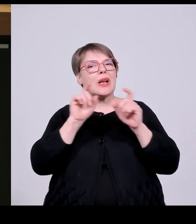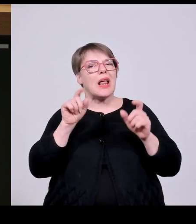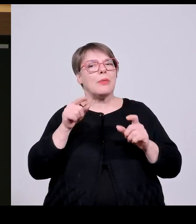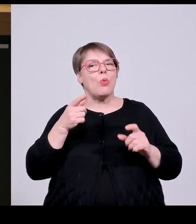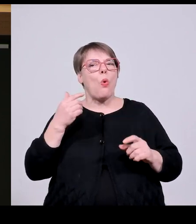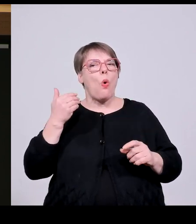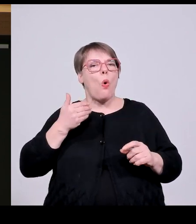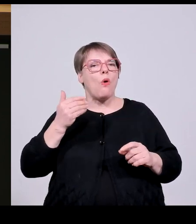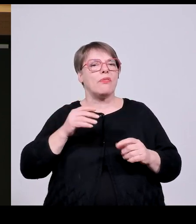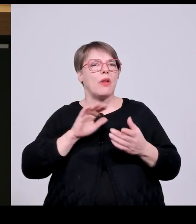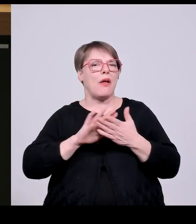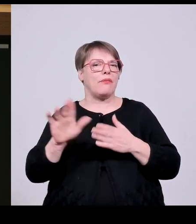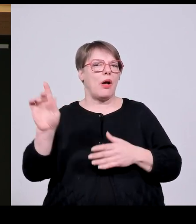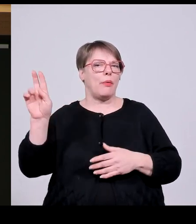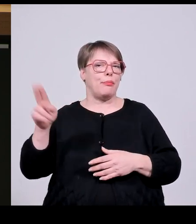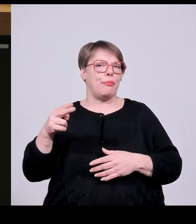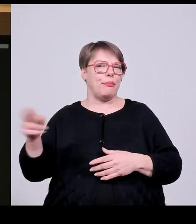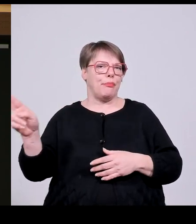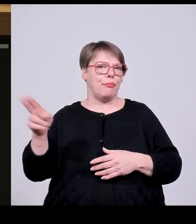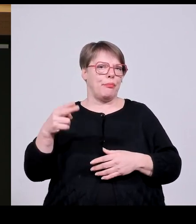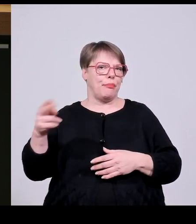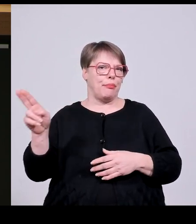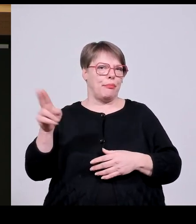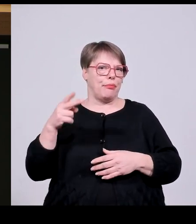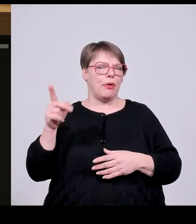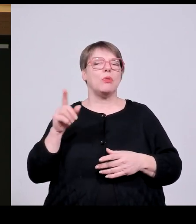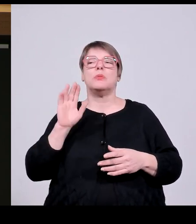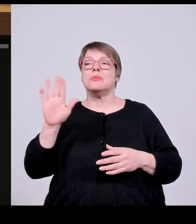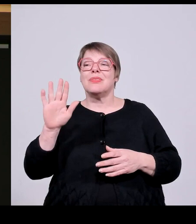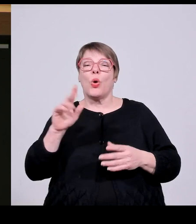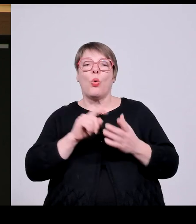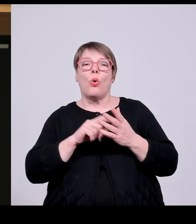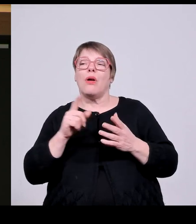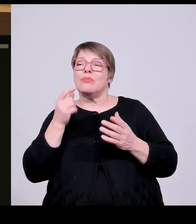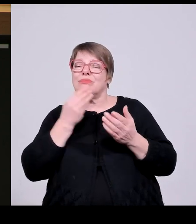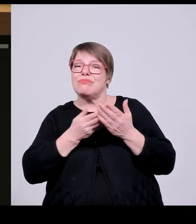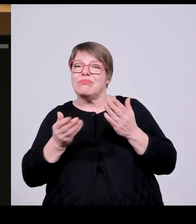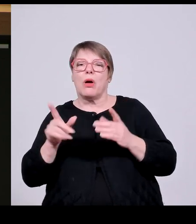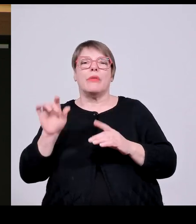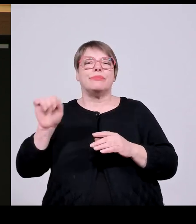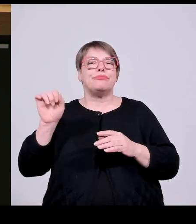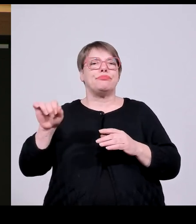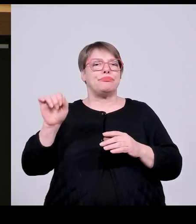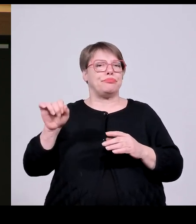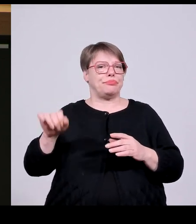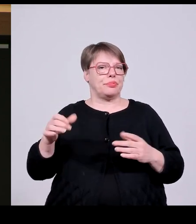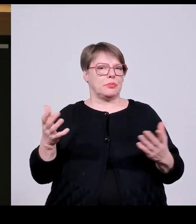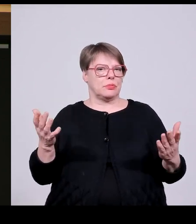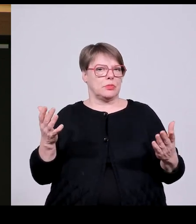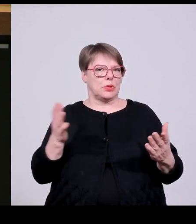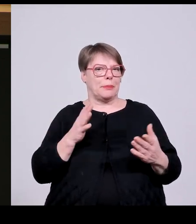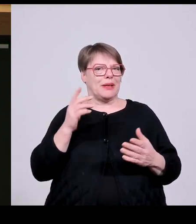gerade um die sozialen Zusammenhalt in den Quartieren zu stärken. Ja, es gibt in einigen Beständen Probleme, schlechte